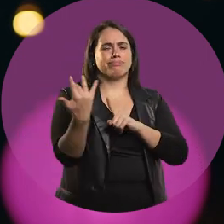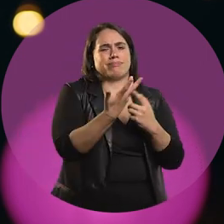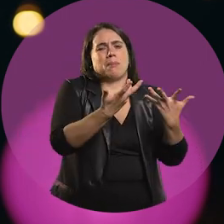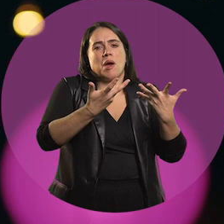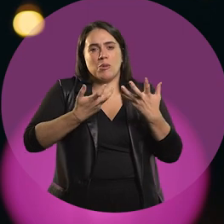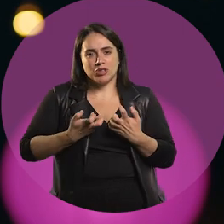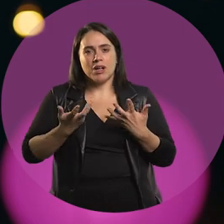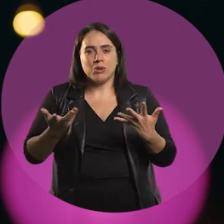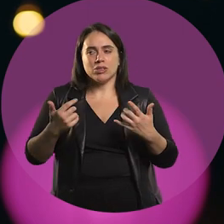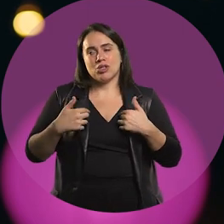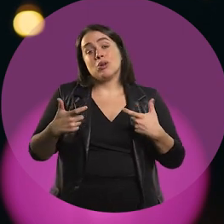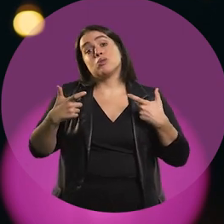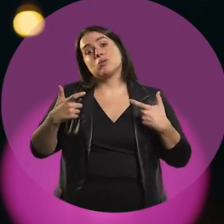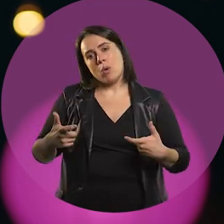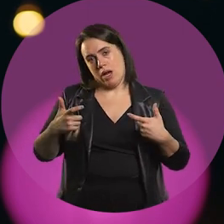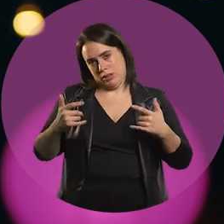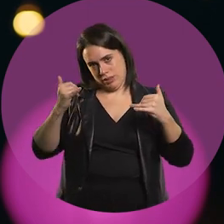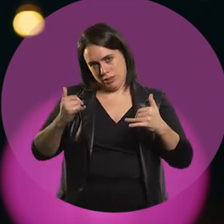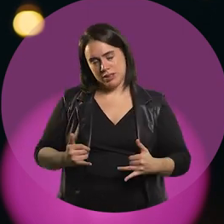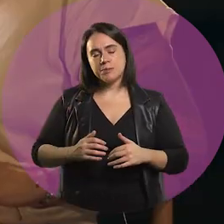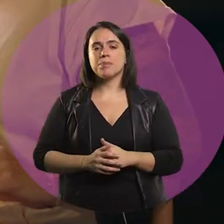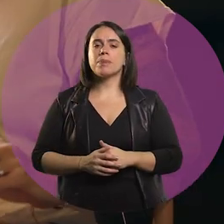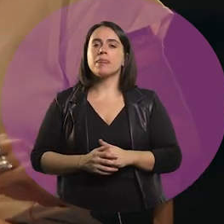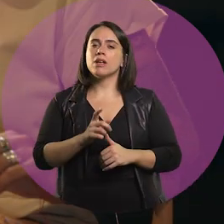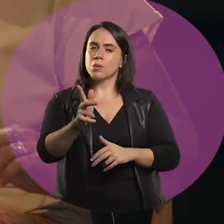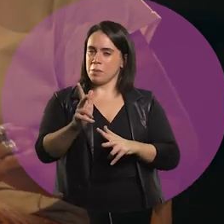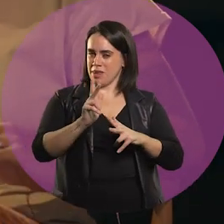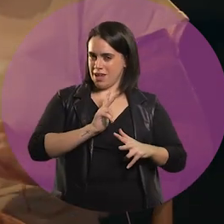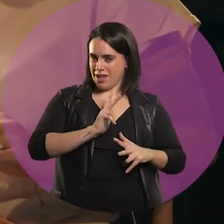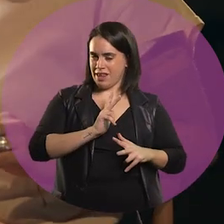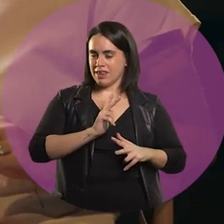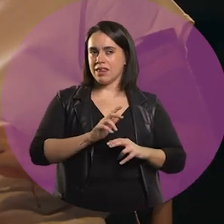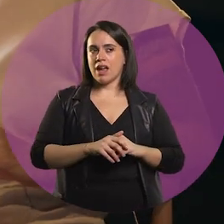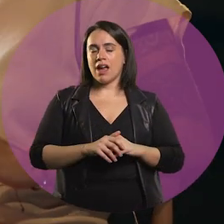Entonces soy muy afortunada. Me comentabas también, hace un rato, que